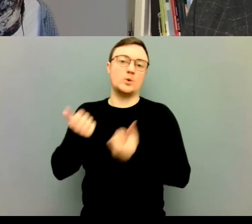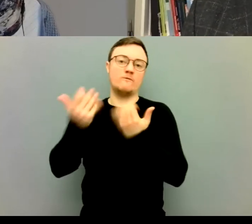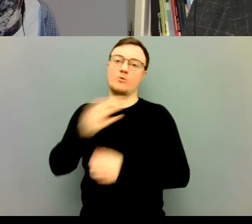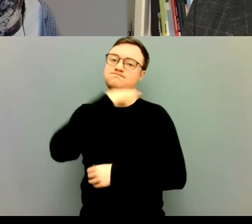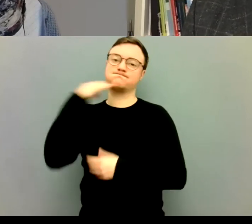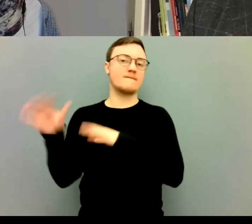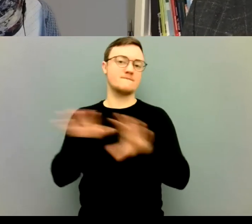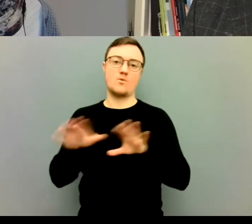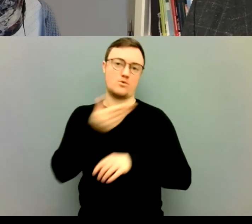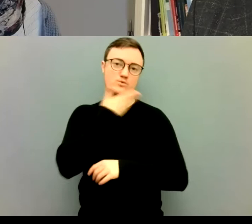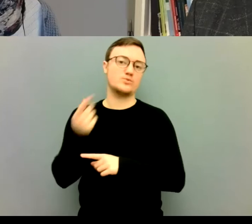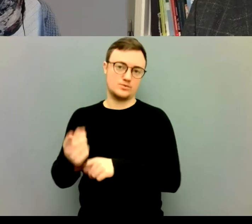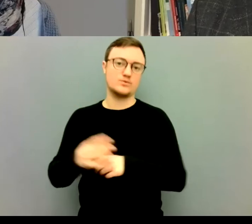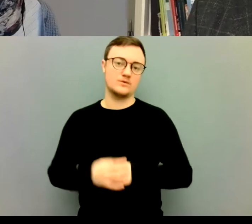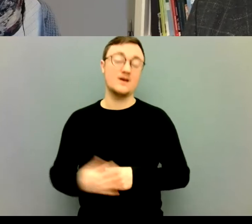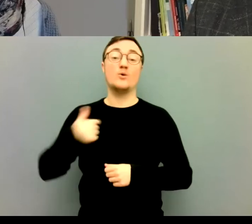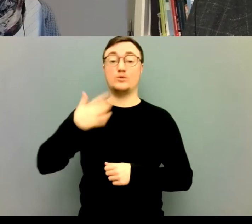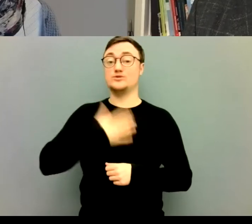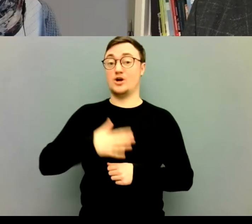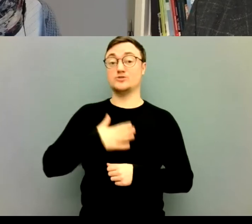inte fick den vård de behövde.